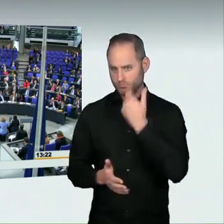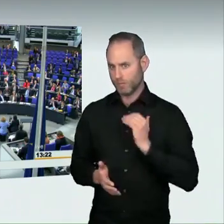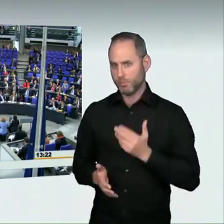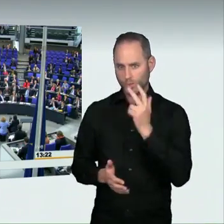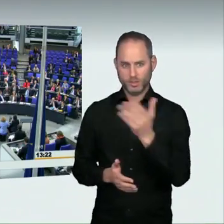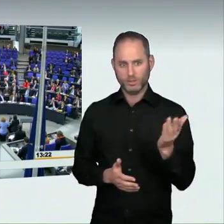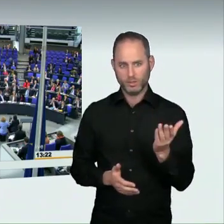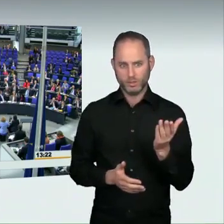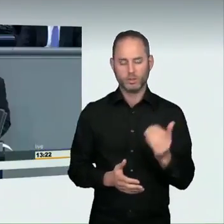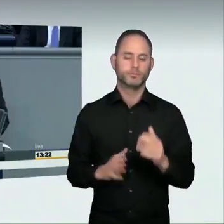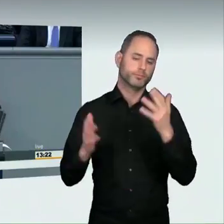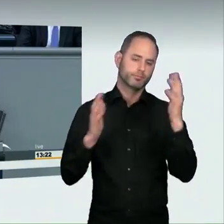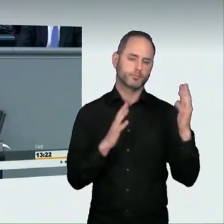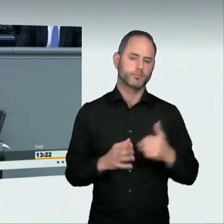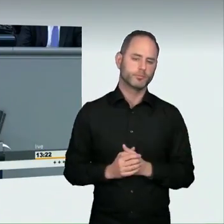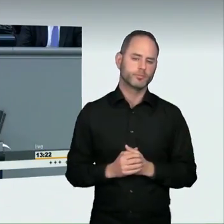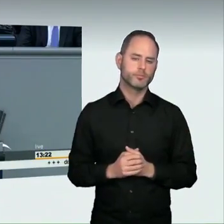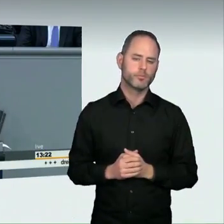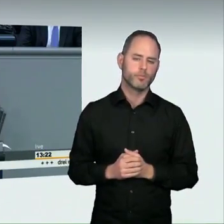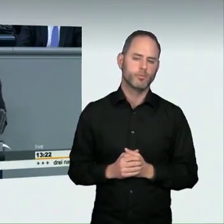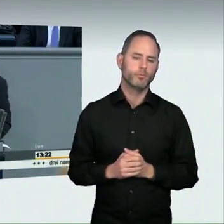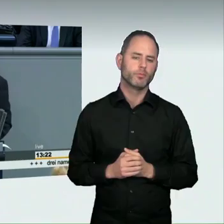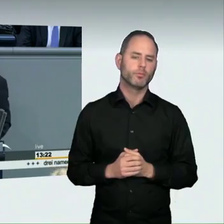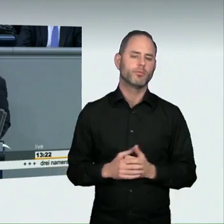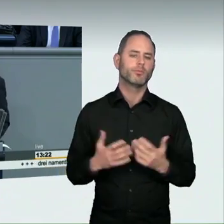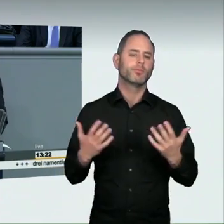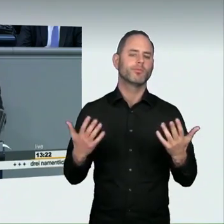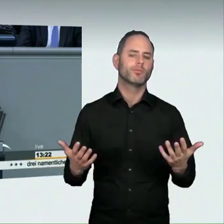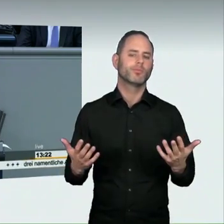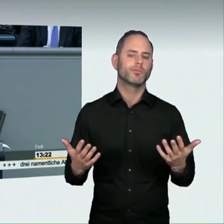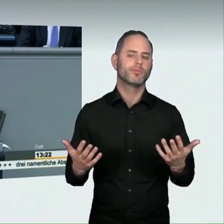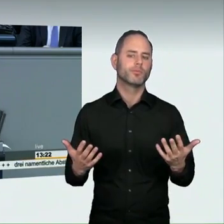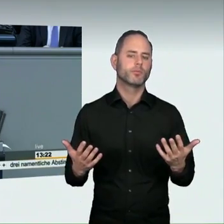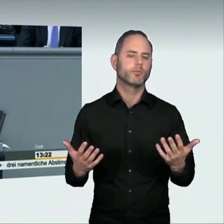Sie mussten wir ja eher zum Jagen tragen. Ein weiterer Aspekt ist: